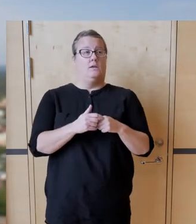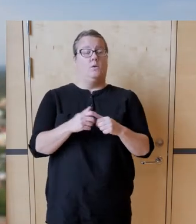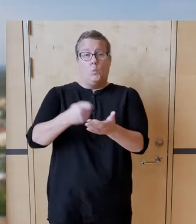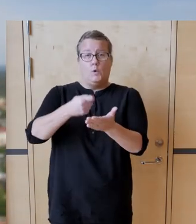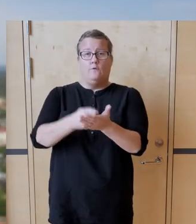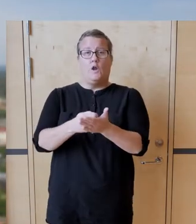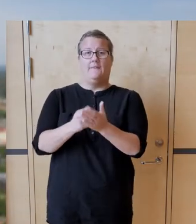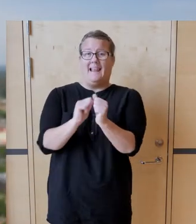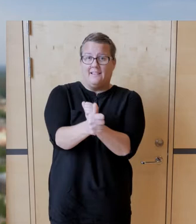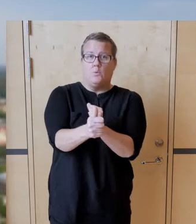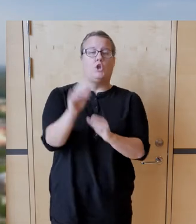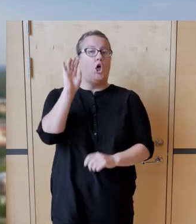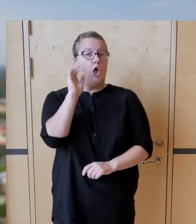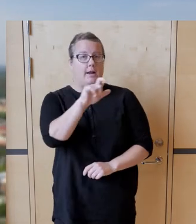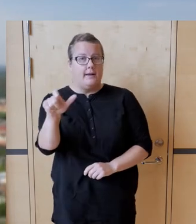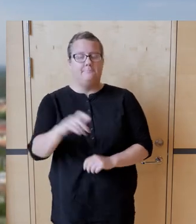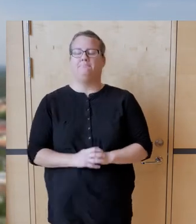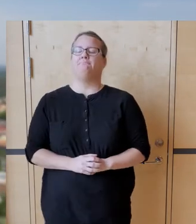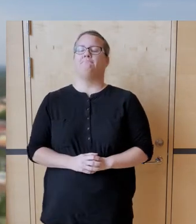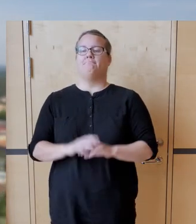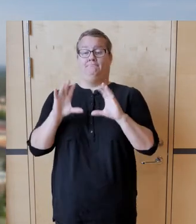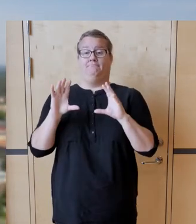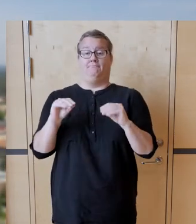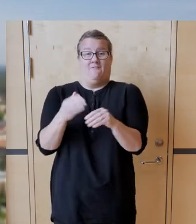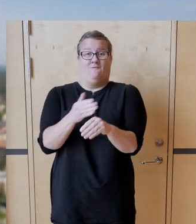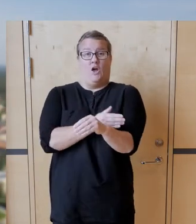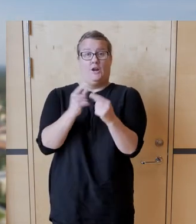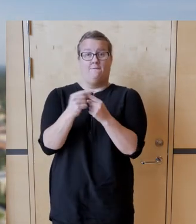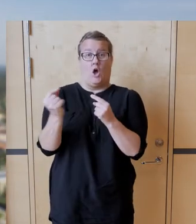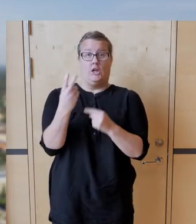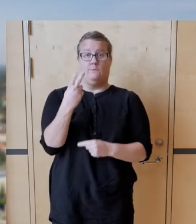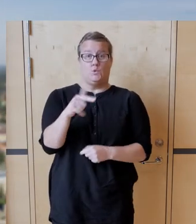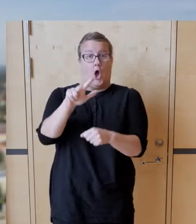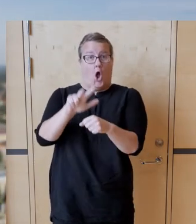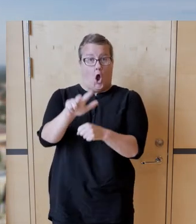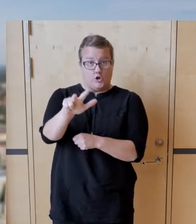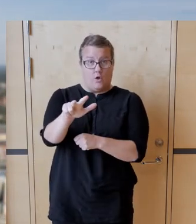Det var ju som så att inför valet 2018 så Lova det